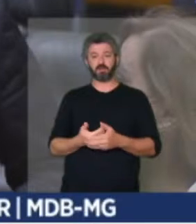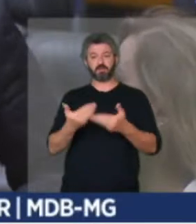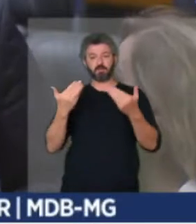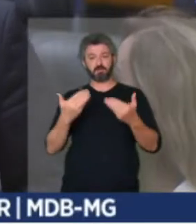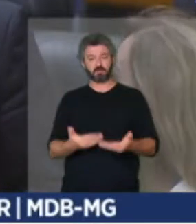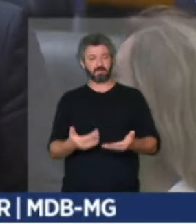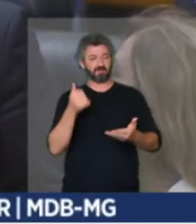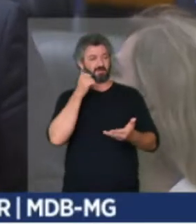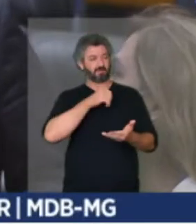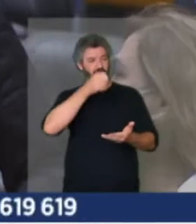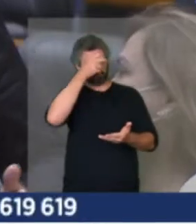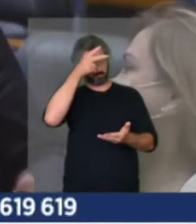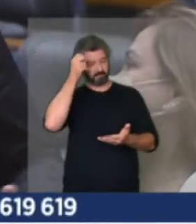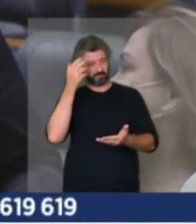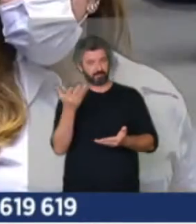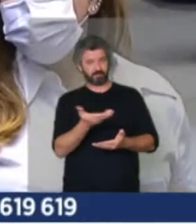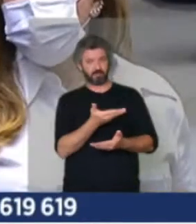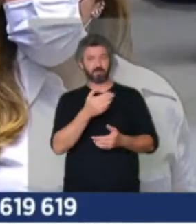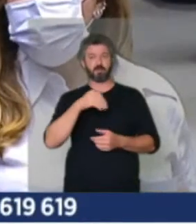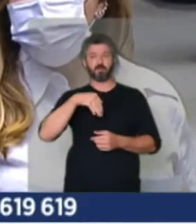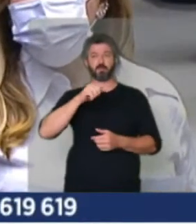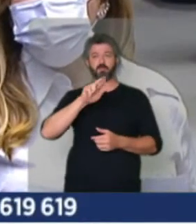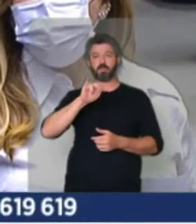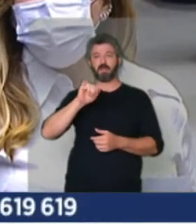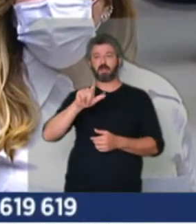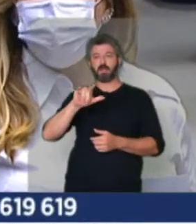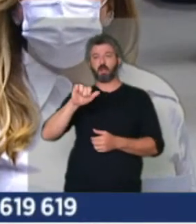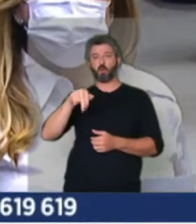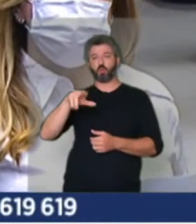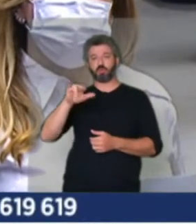ASSUME O PRIMEIRO MANDATO COMO PREFEITA LÁ EM PITANGUI,